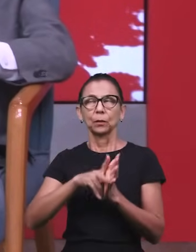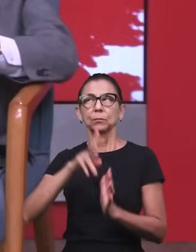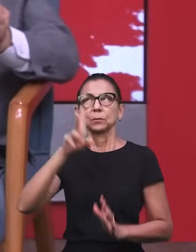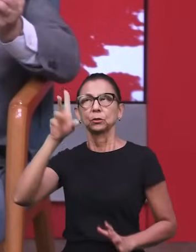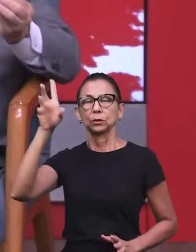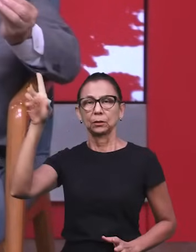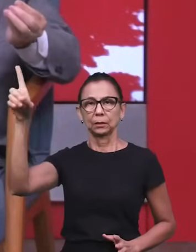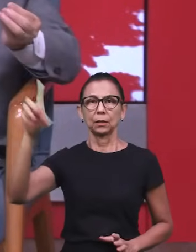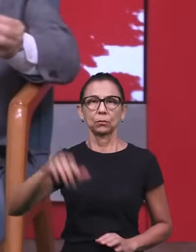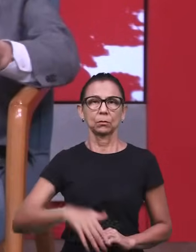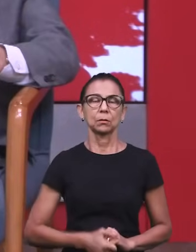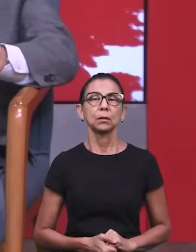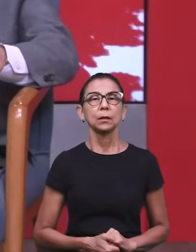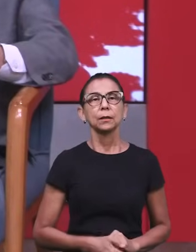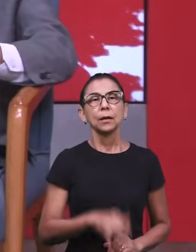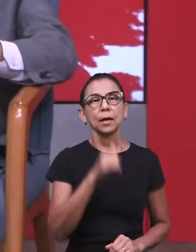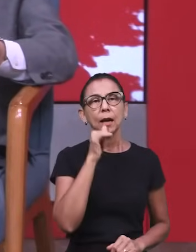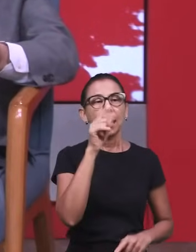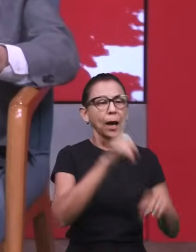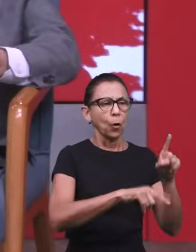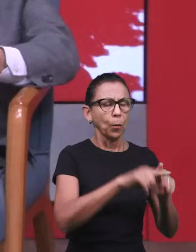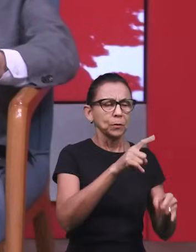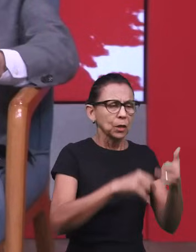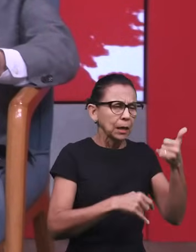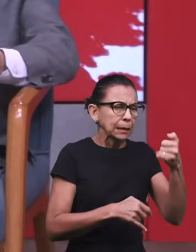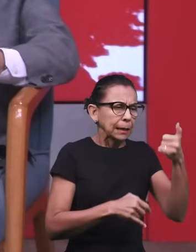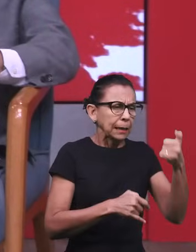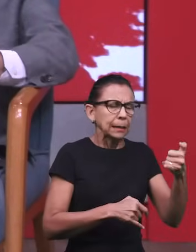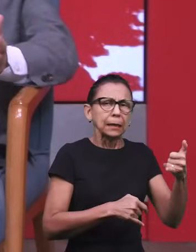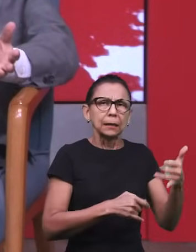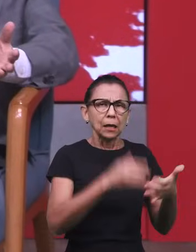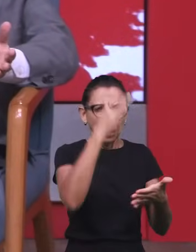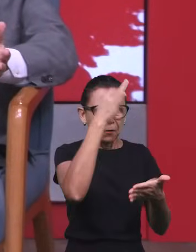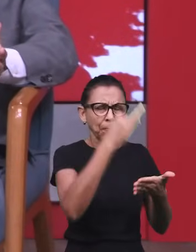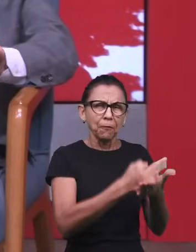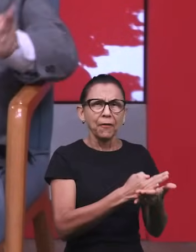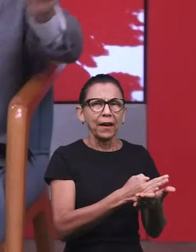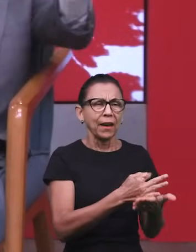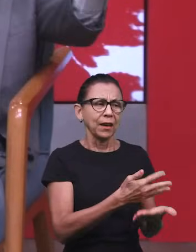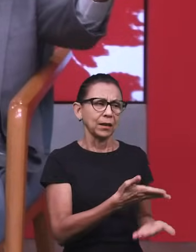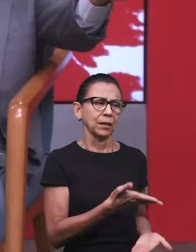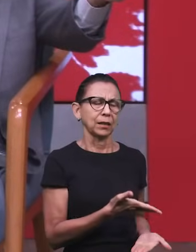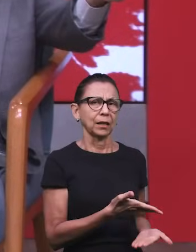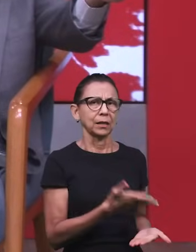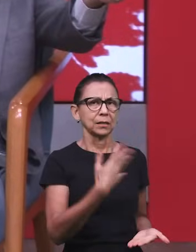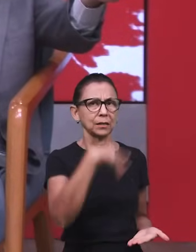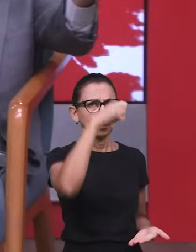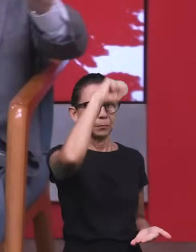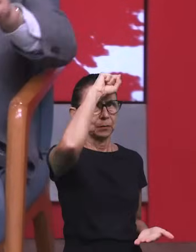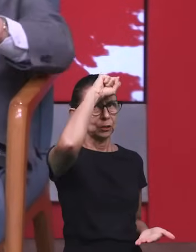pode colocar a fé num objeto qualquer isso é místico e esse foi o erro da igreja quando ela